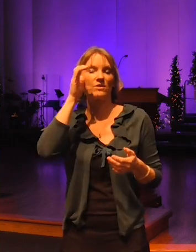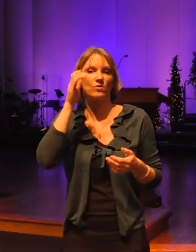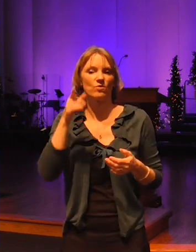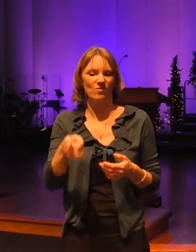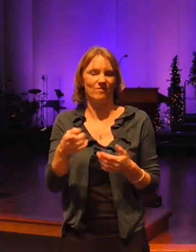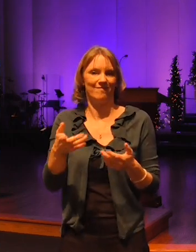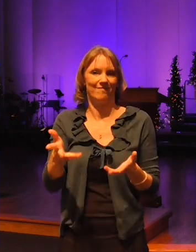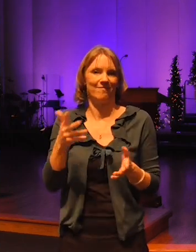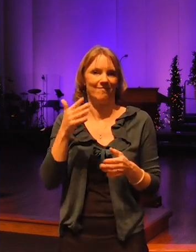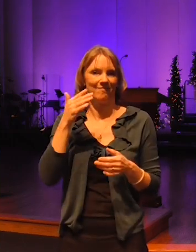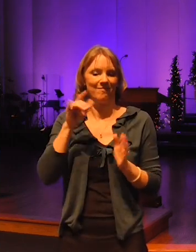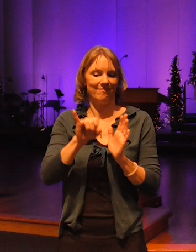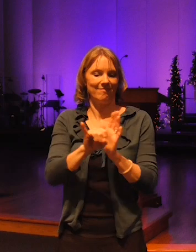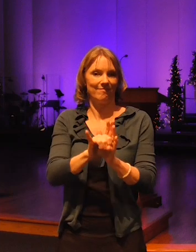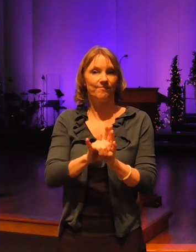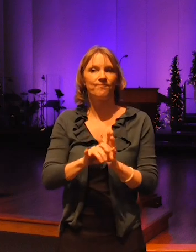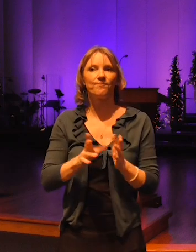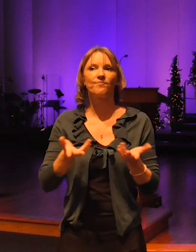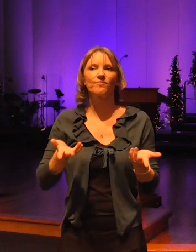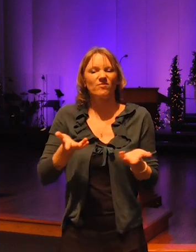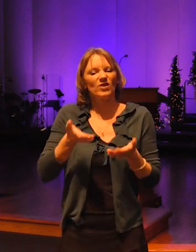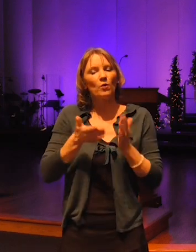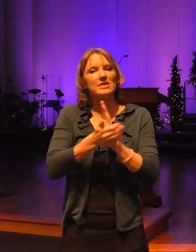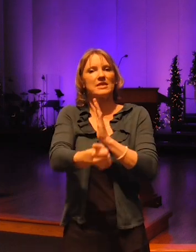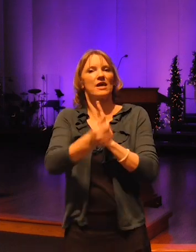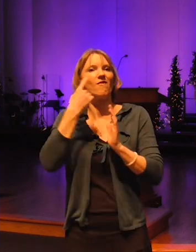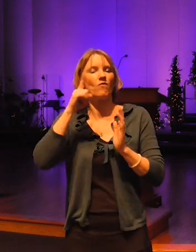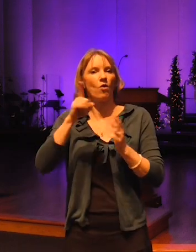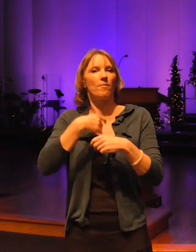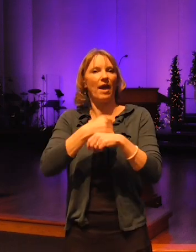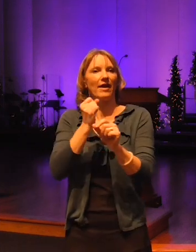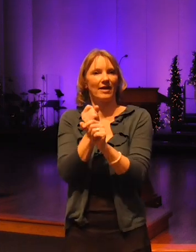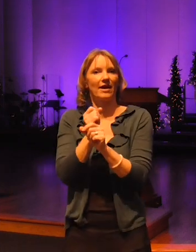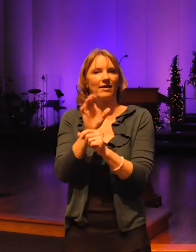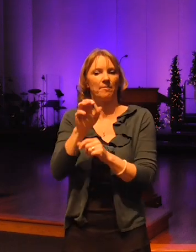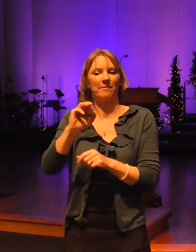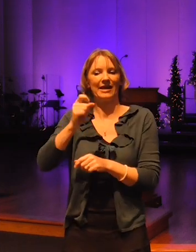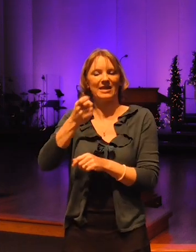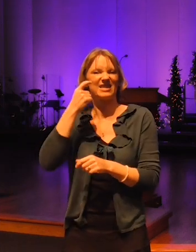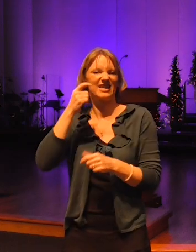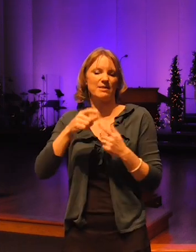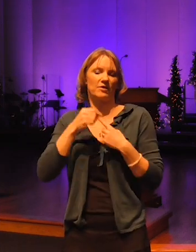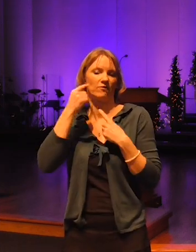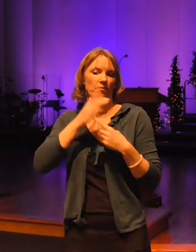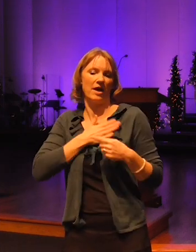para mezclar, especialmente para aquellos que me gustan cuando estaba creciendo. arriba, tenías que tener mucho cuidado, uh, de no